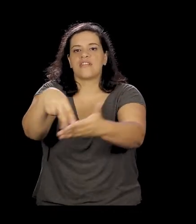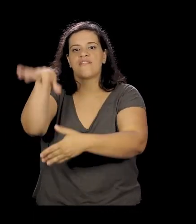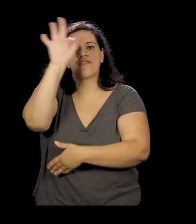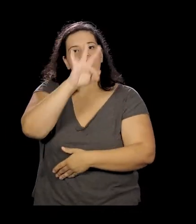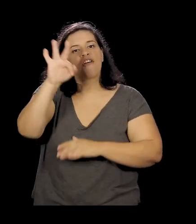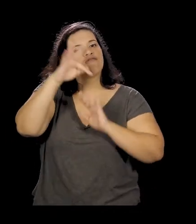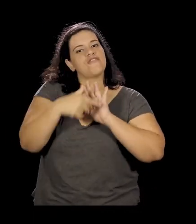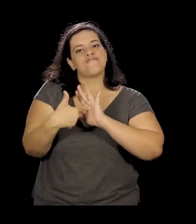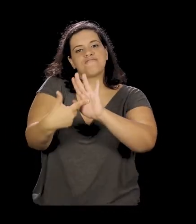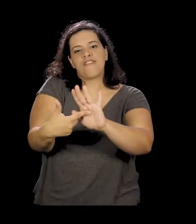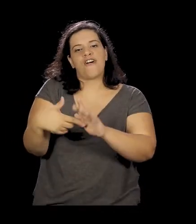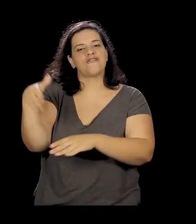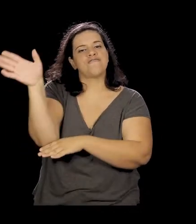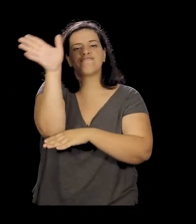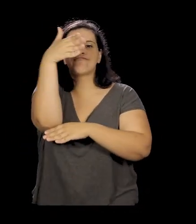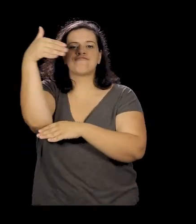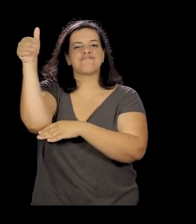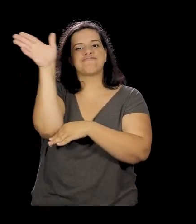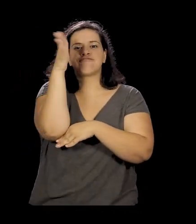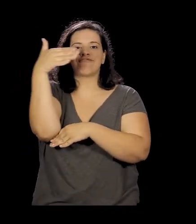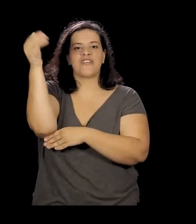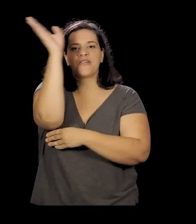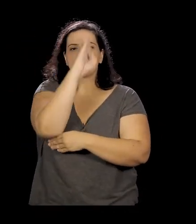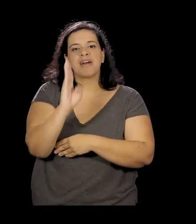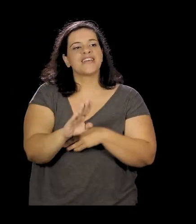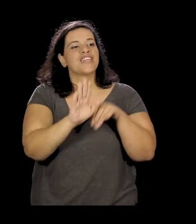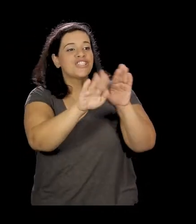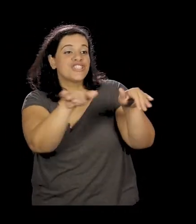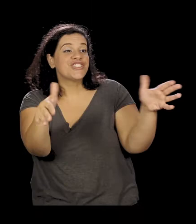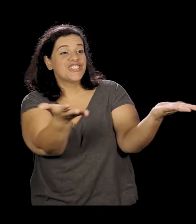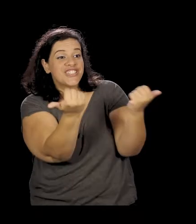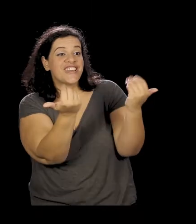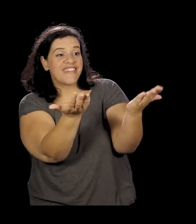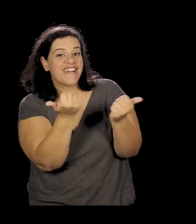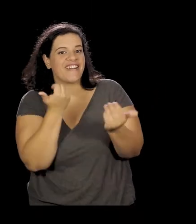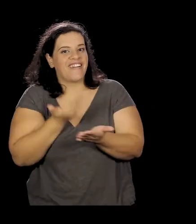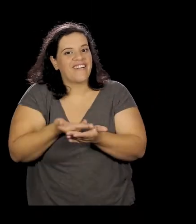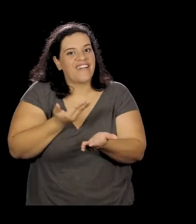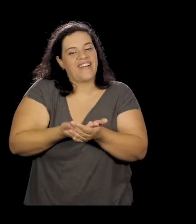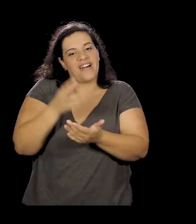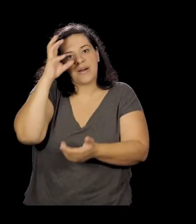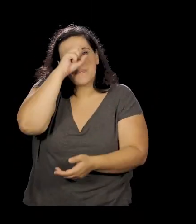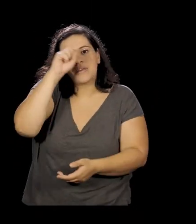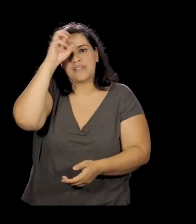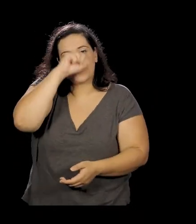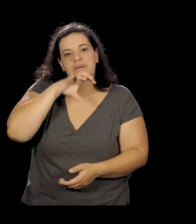com bandeiras do Brasil, chamando outros alunos para participar,